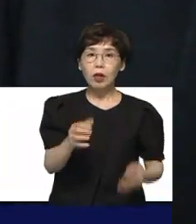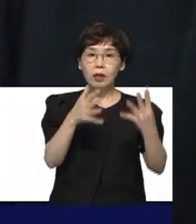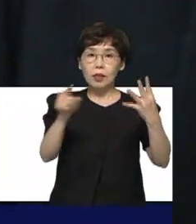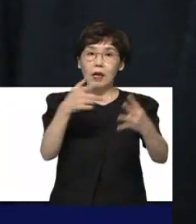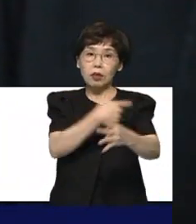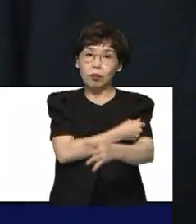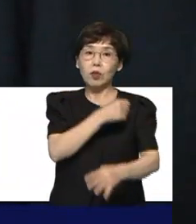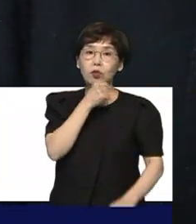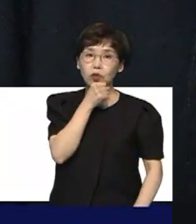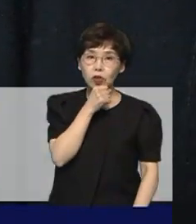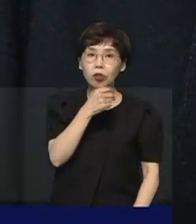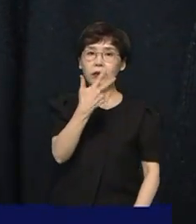접종률은 7.7%입니다.